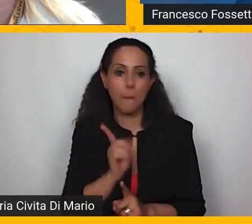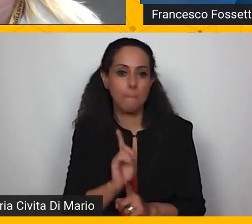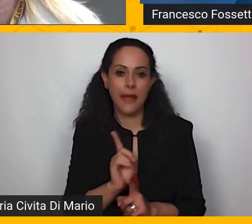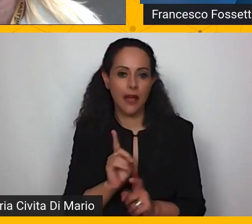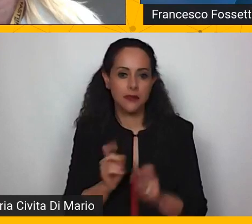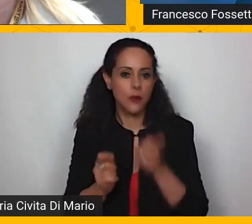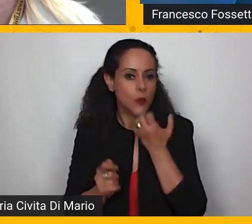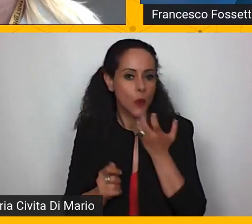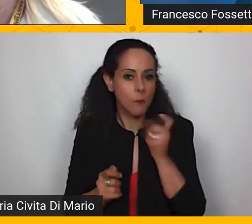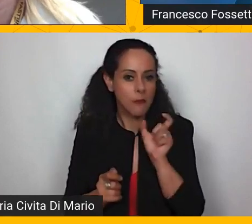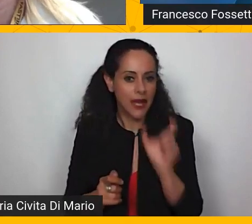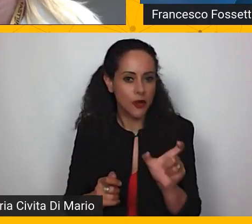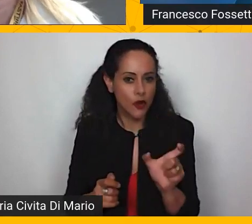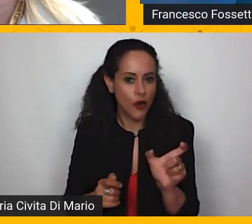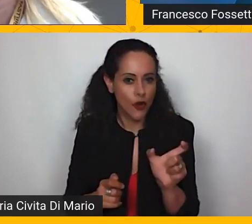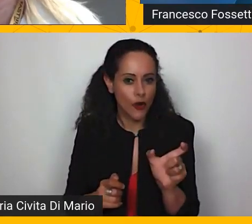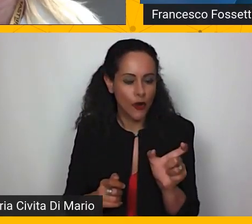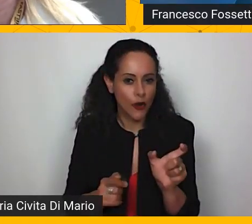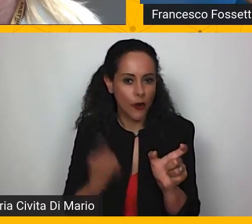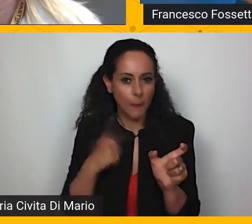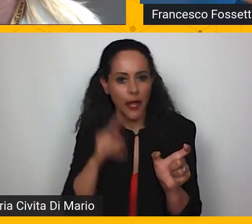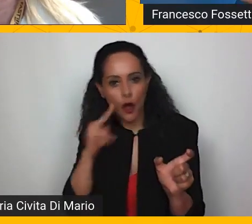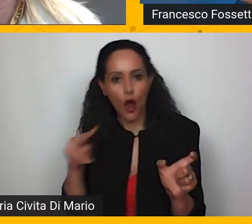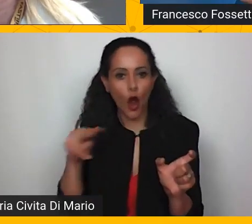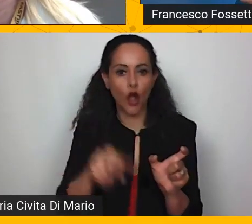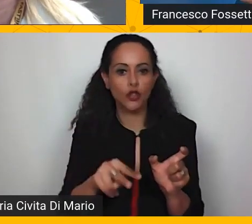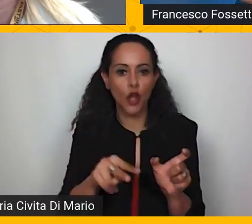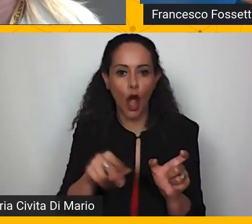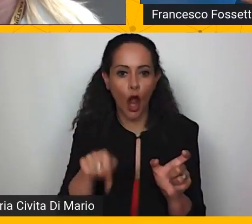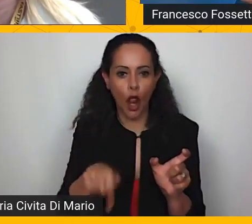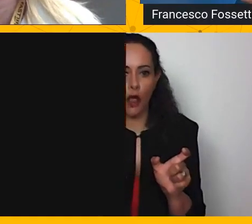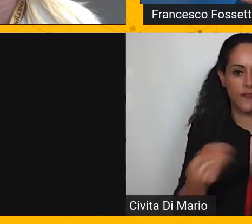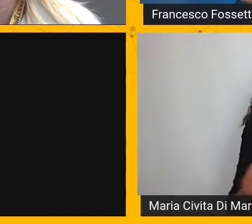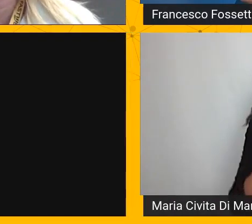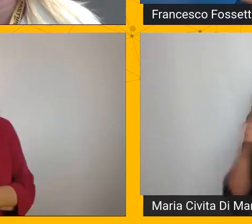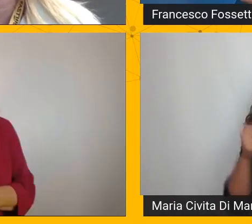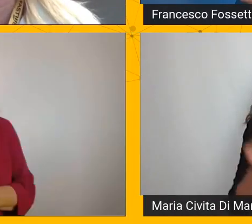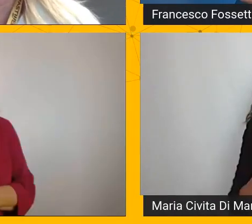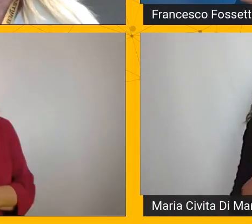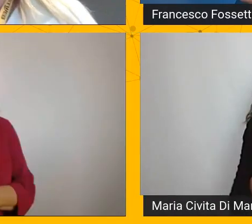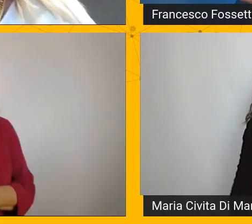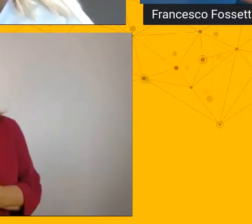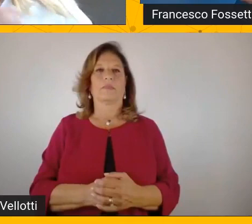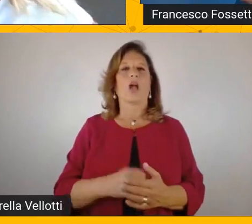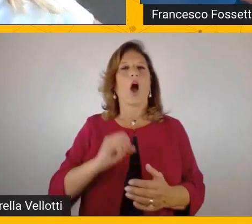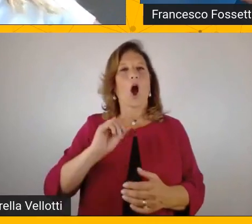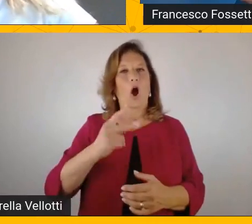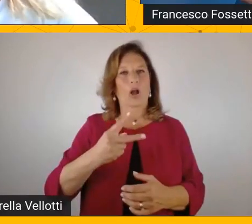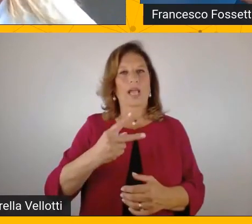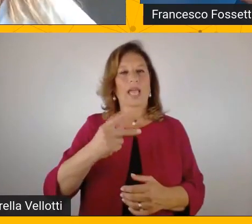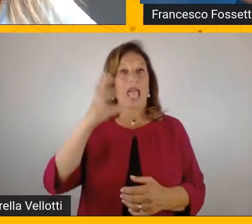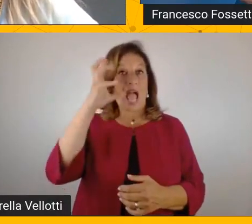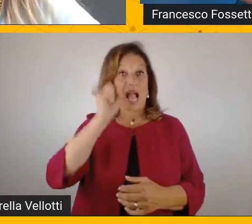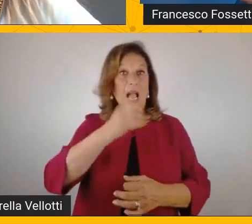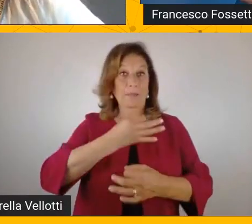numero per operare un controllo